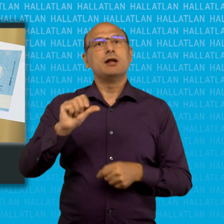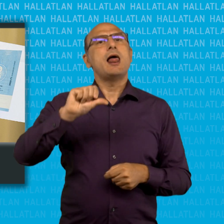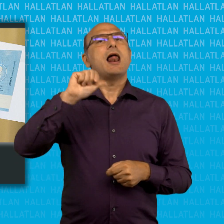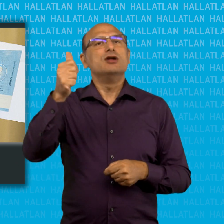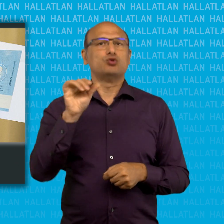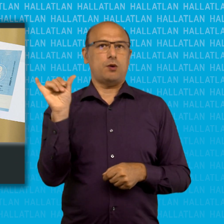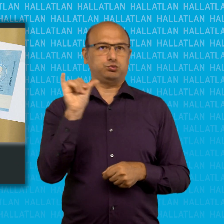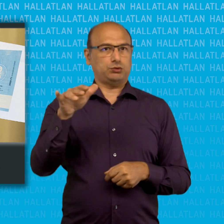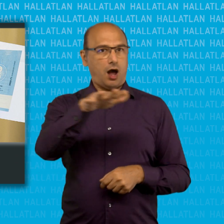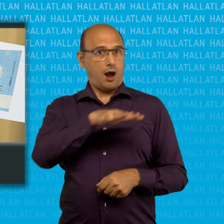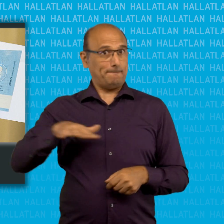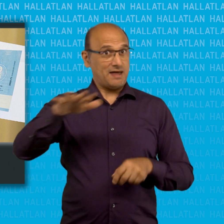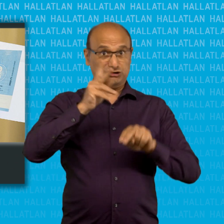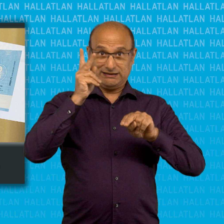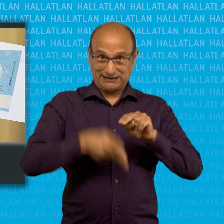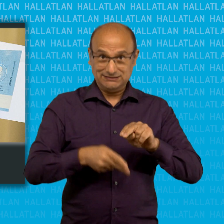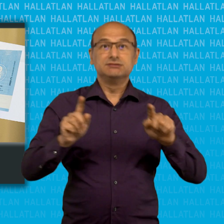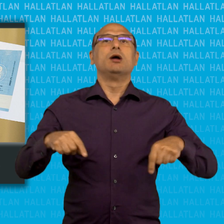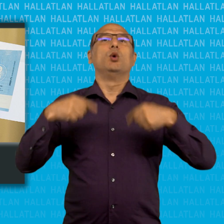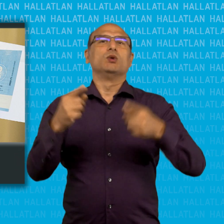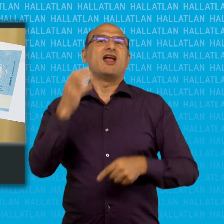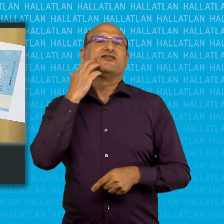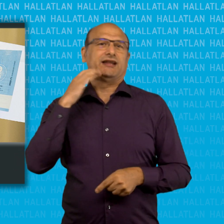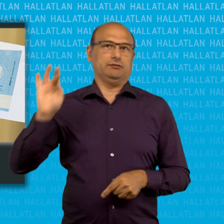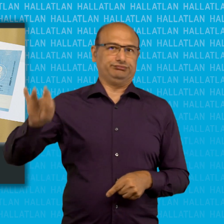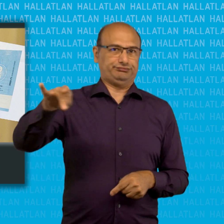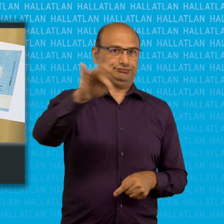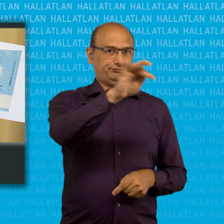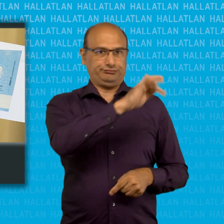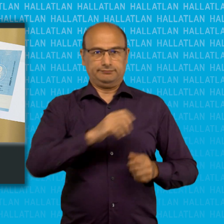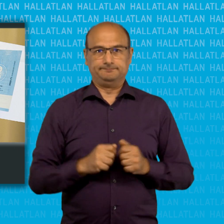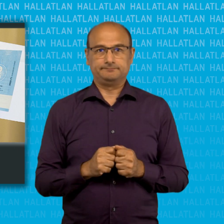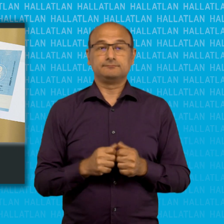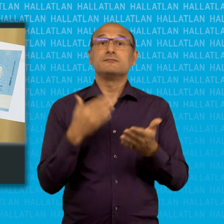Magyarországon valamennyi jogosultnak kiviszi, először a fővárosban, majd a többi településen.